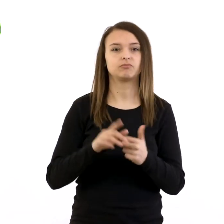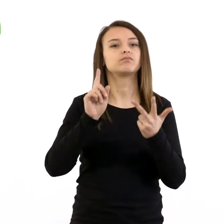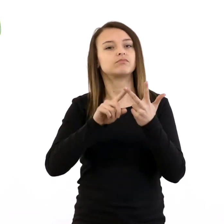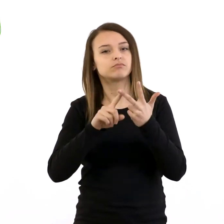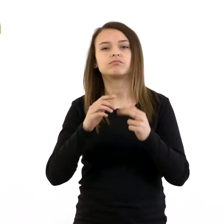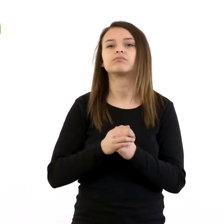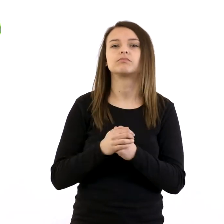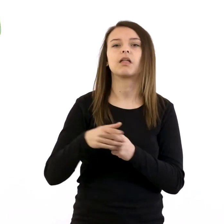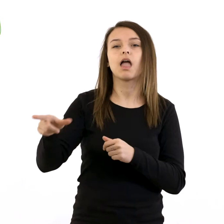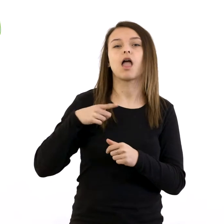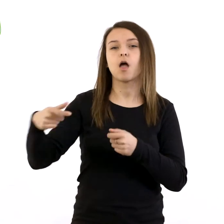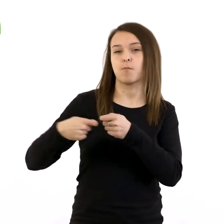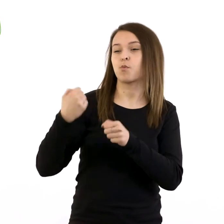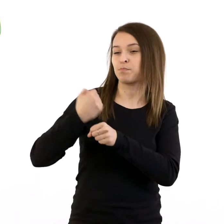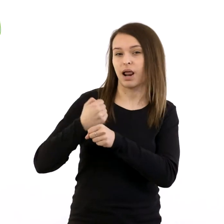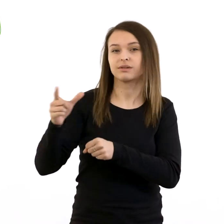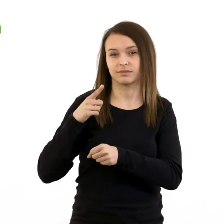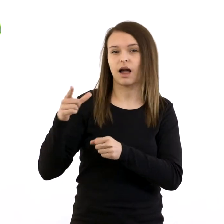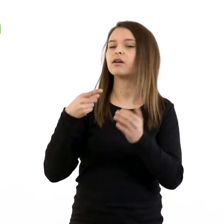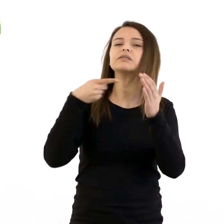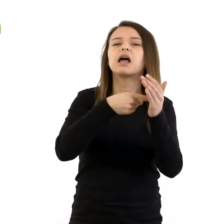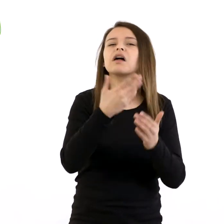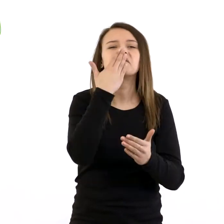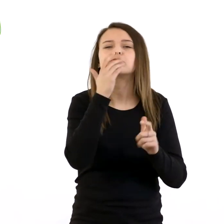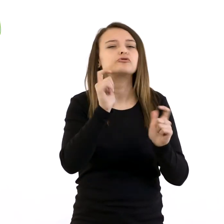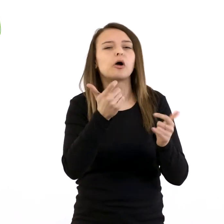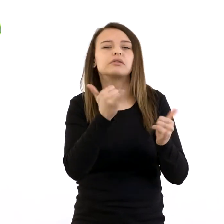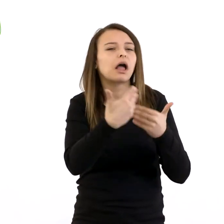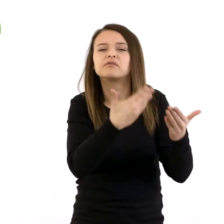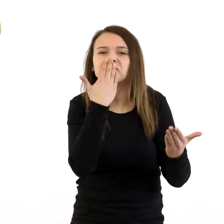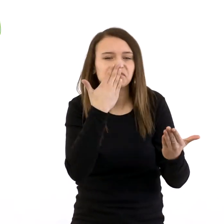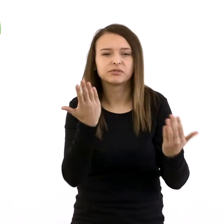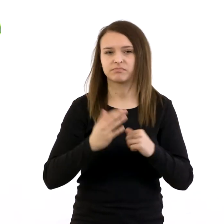na czym ma polegać nasza współpraca?